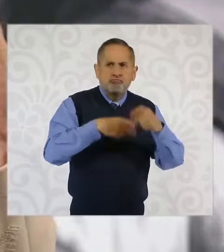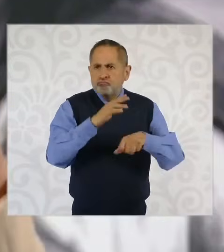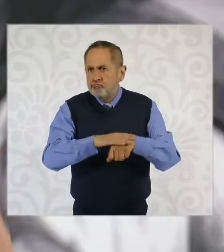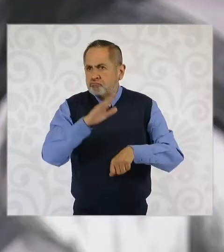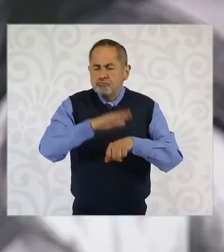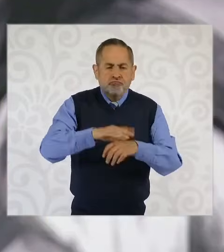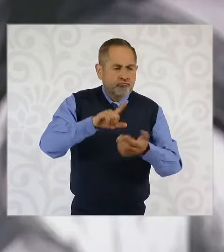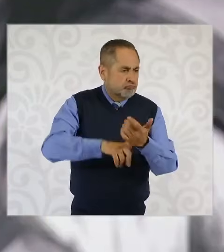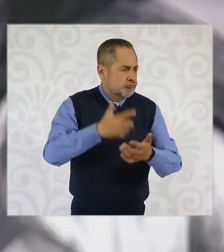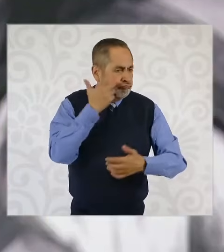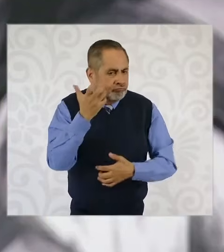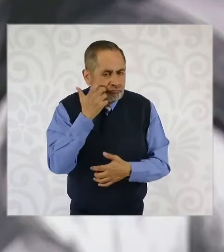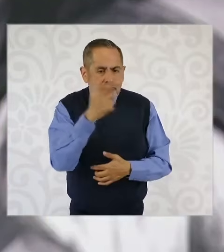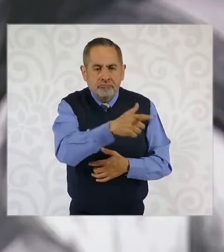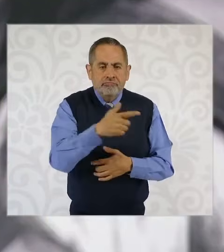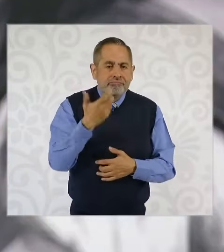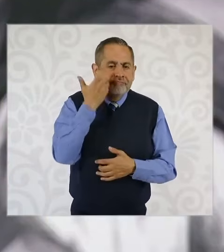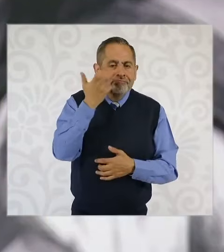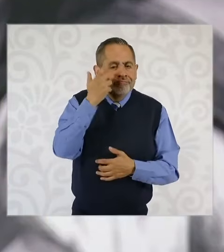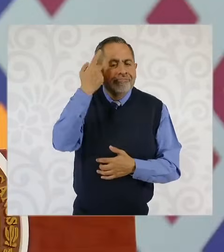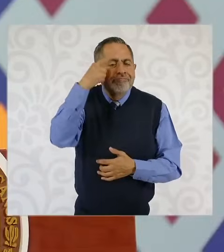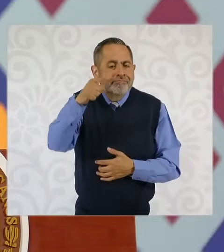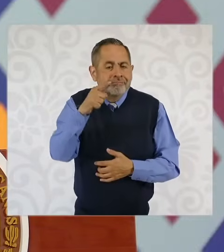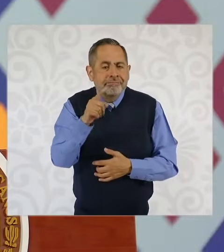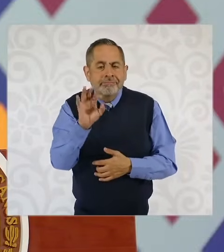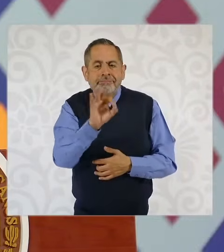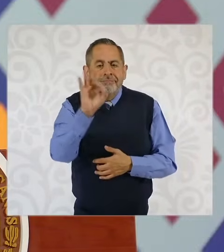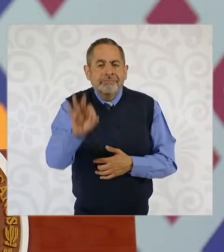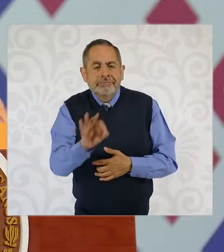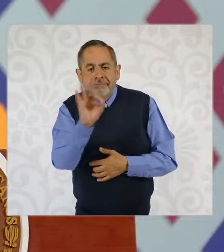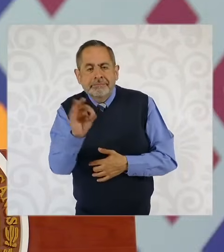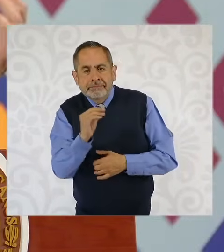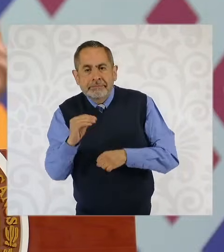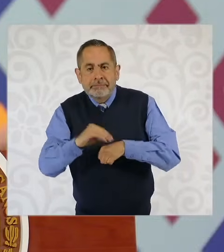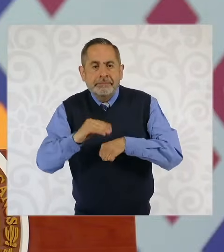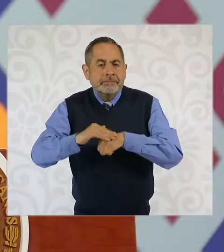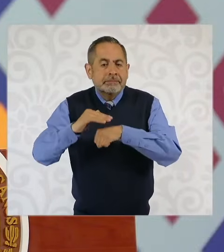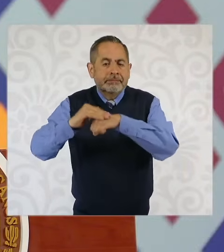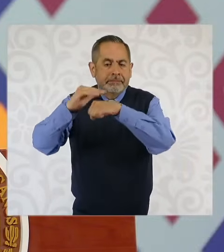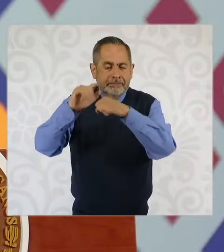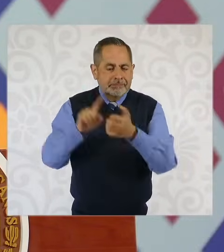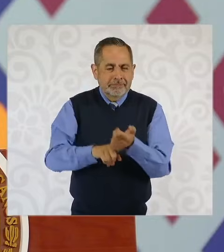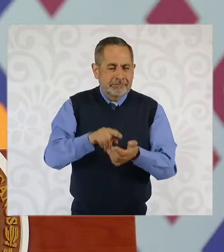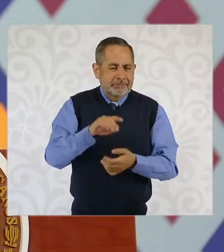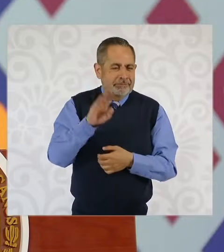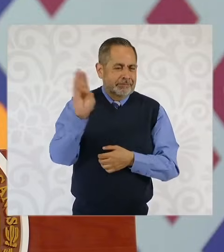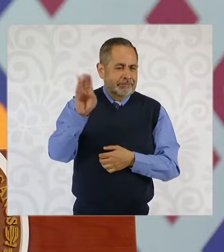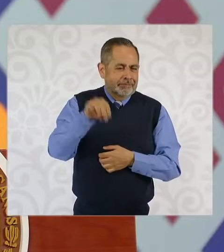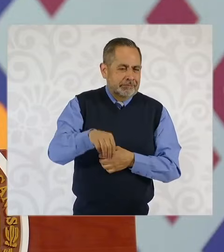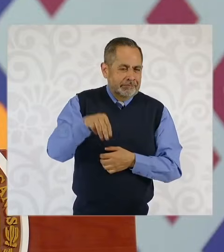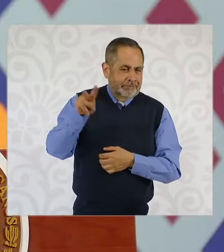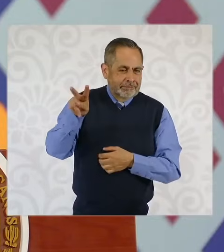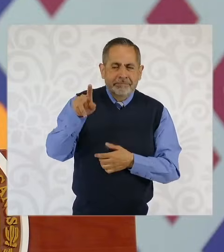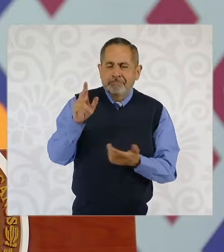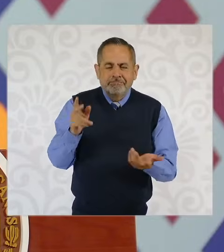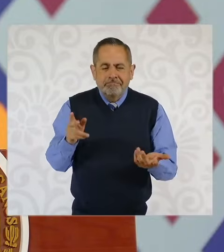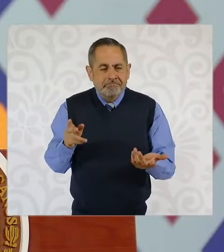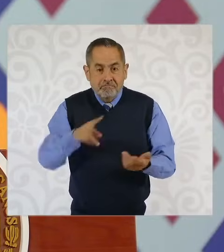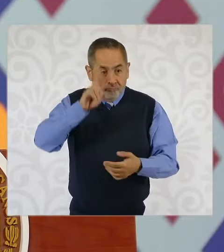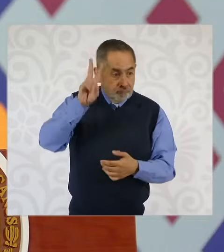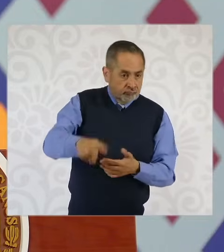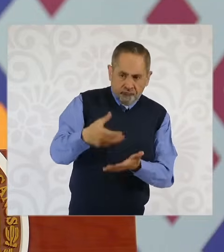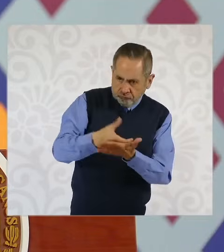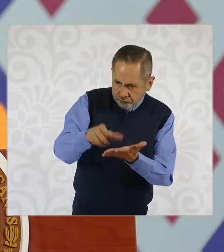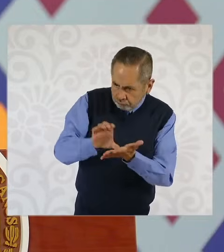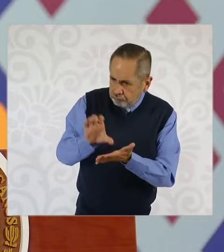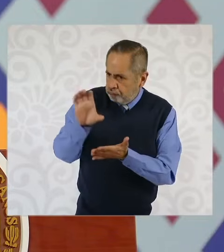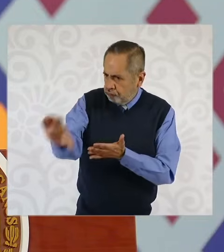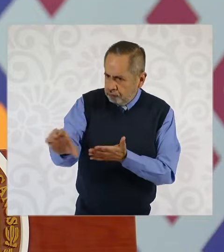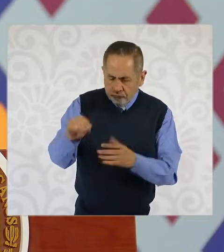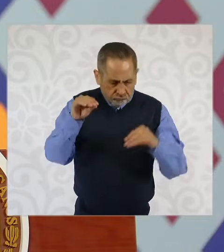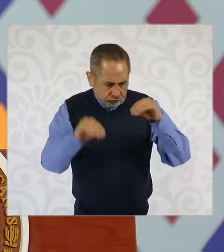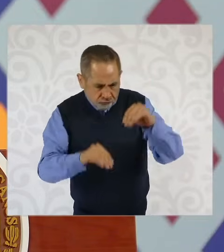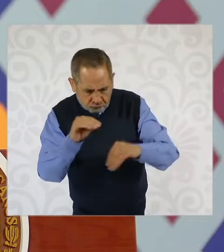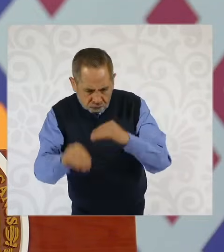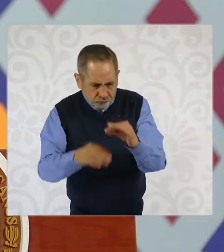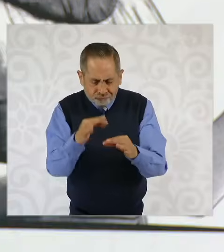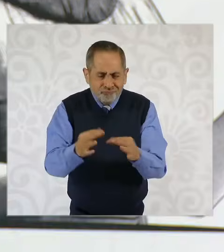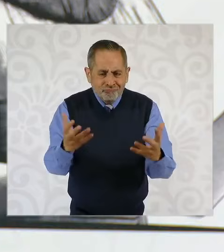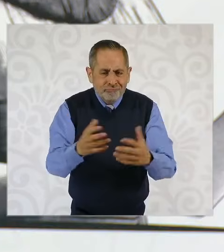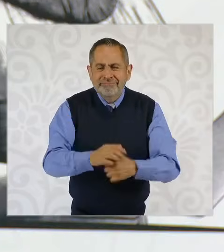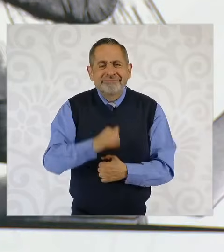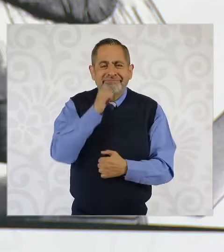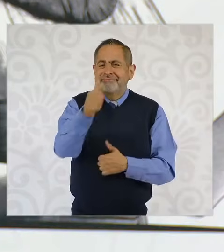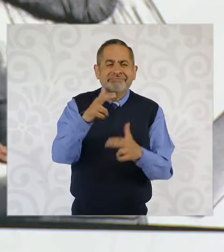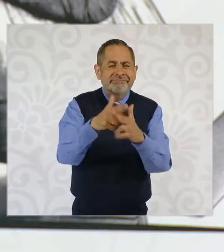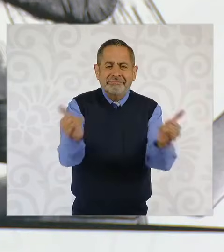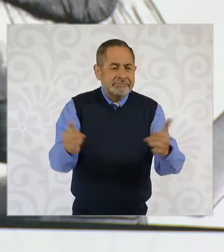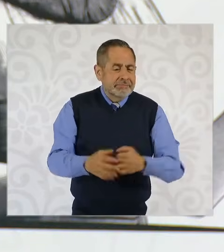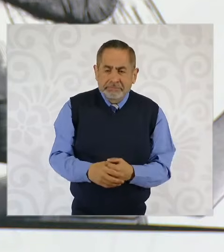sus eh e medidas en las bolsas de valores pero nunca invirtieron Entonces qué está cambiando